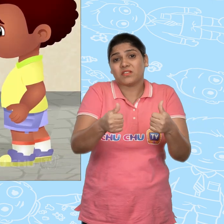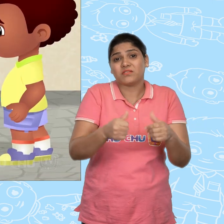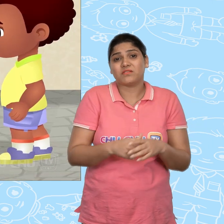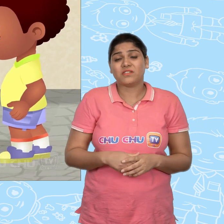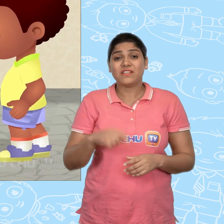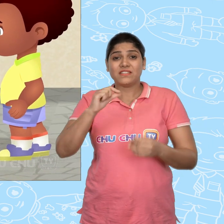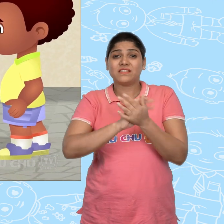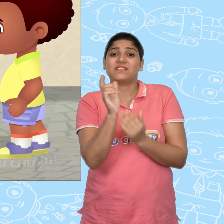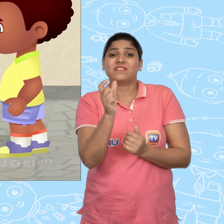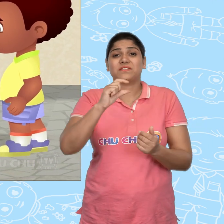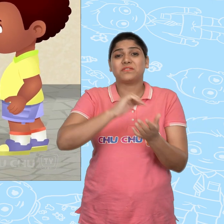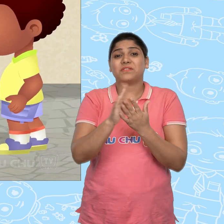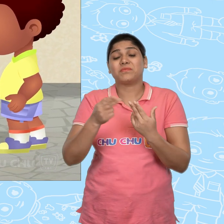ChuChuने अपनी कहानी शुरू की...